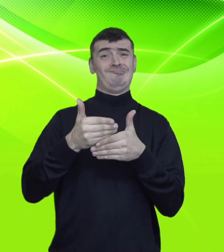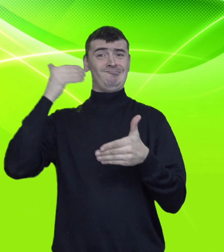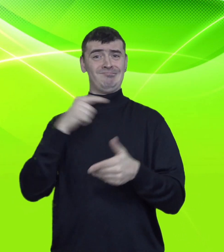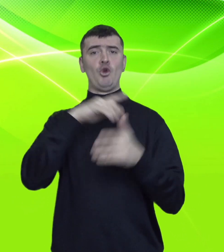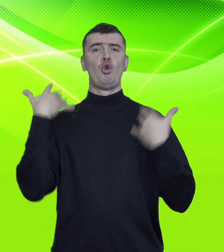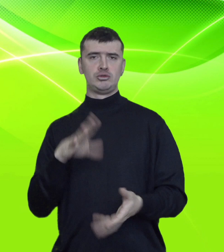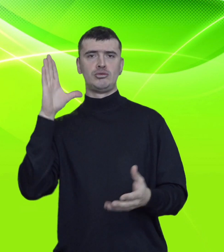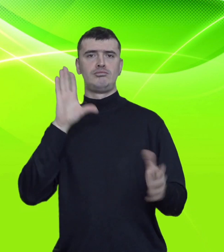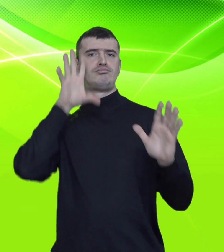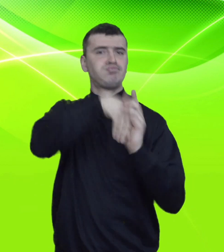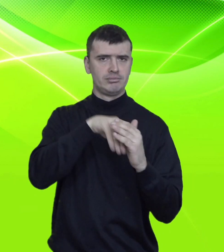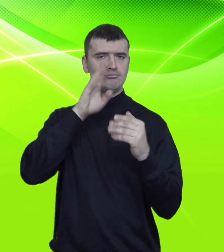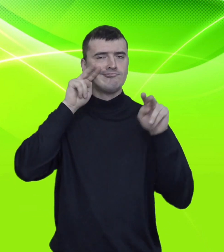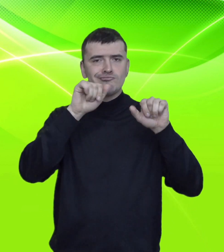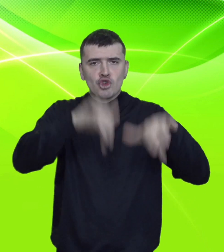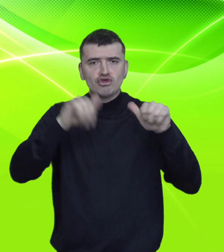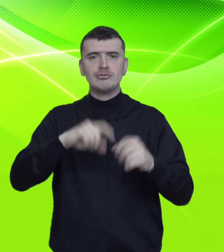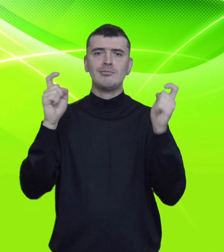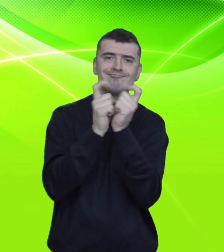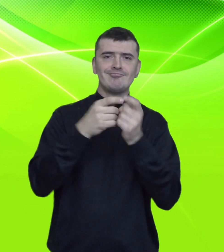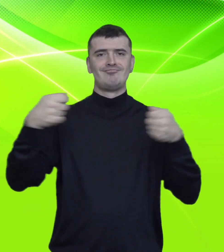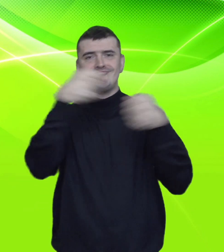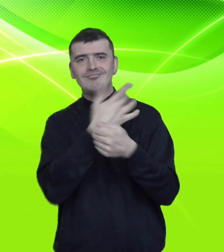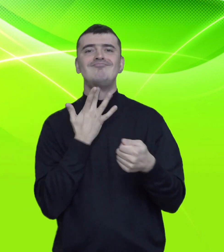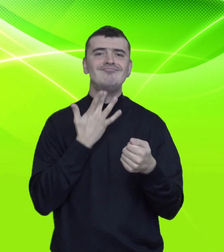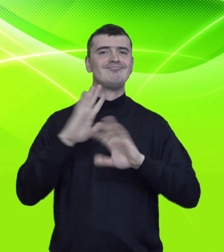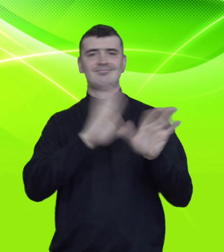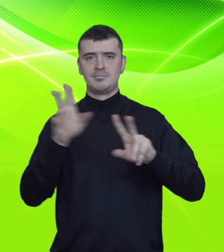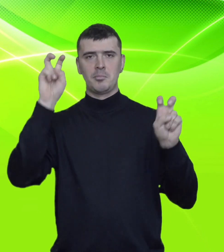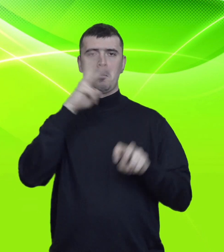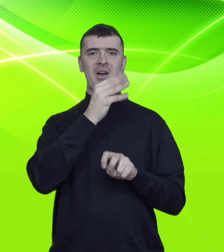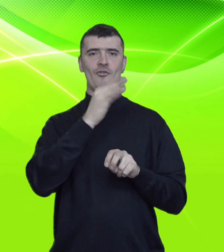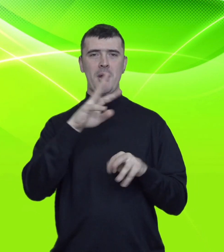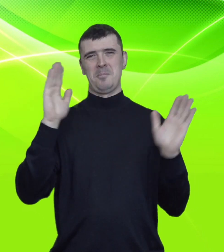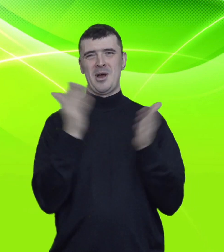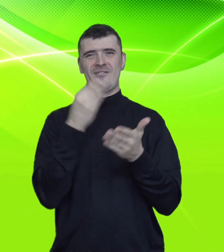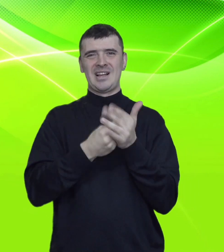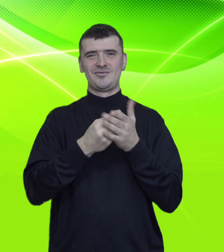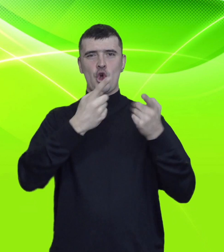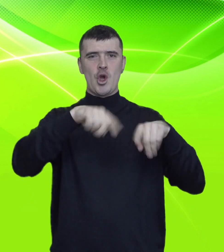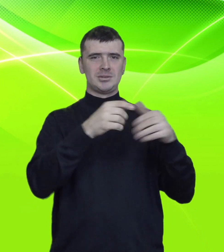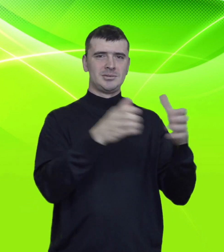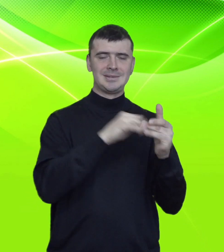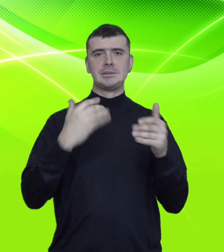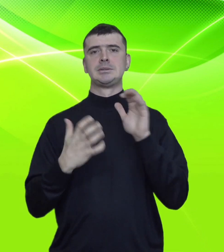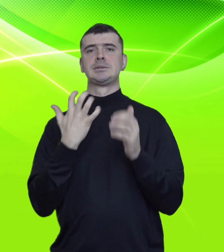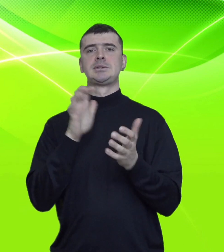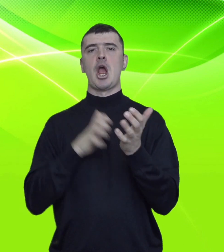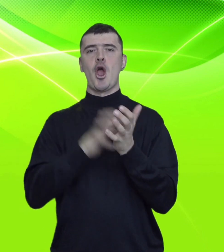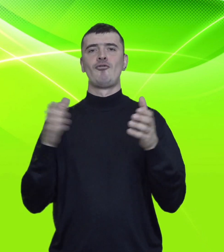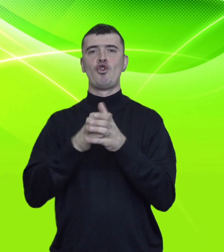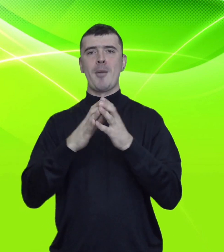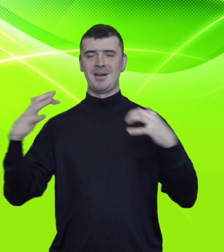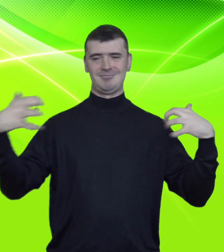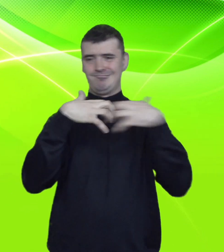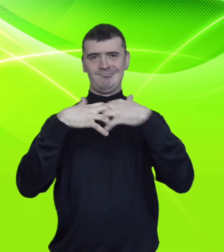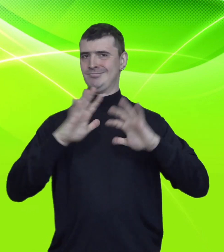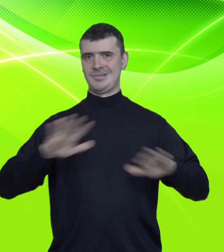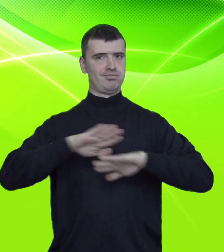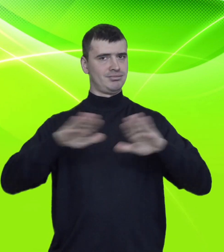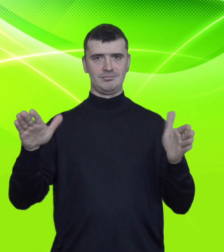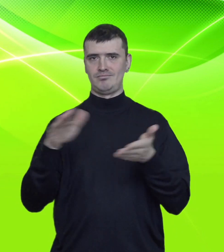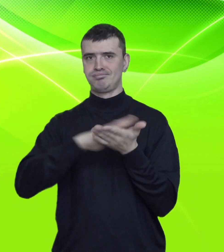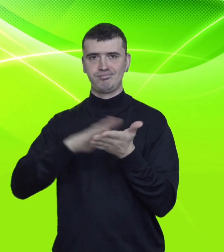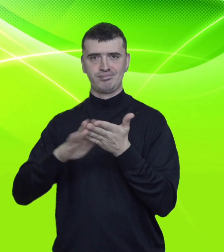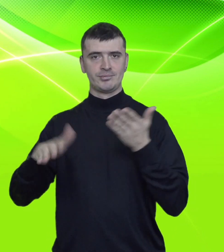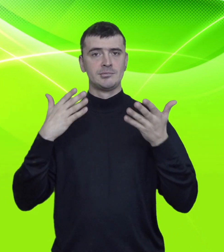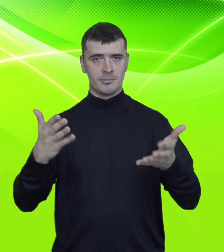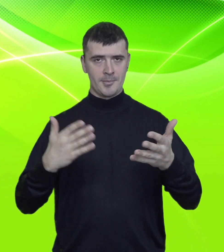Еще раньше она подключилась к решению споров с микрофинансовыми организациями и страховыми компаниями.